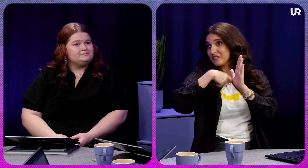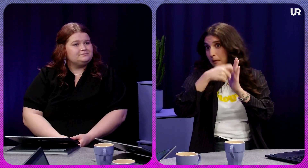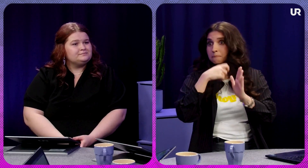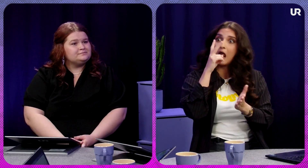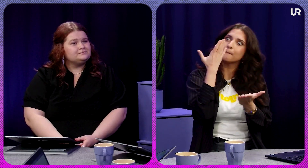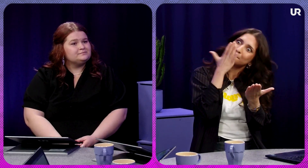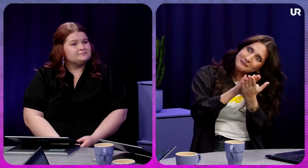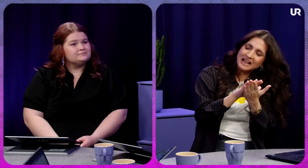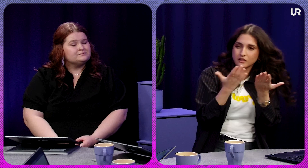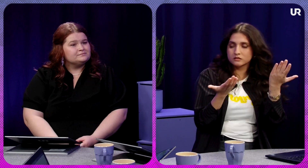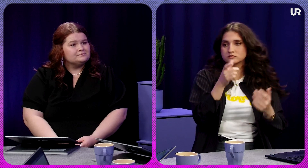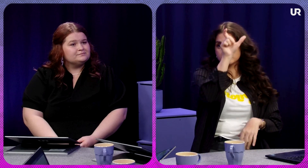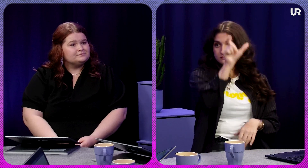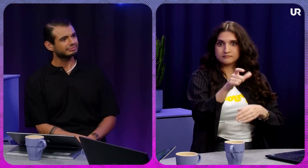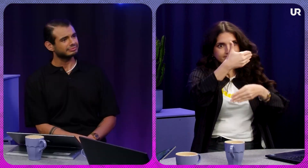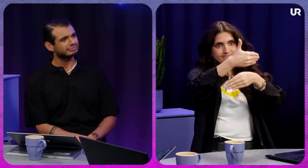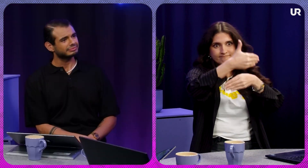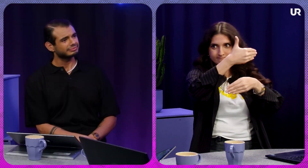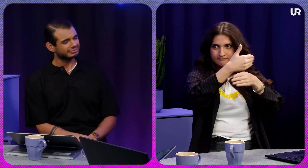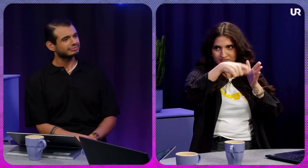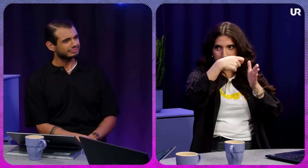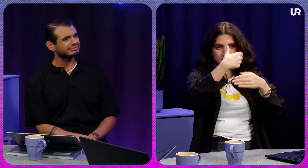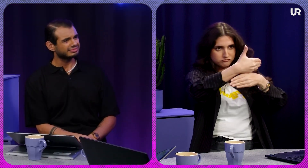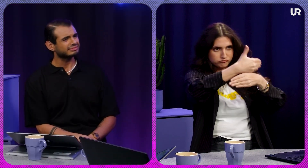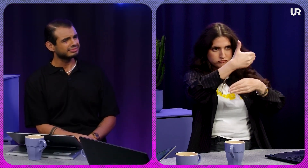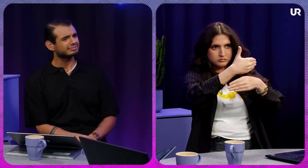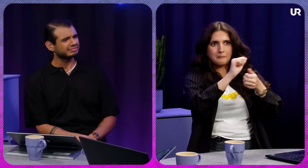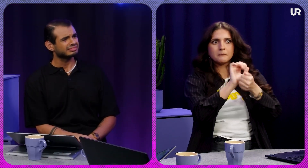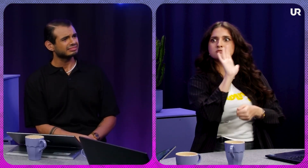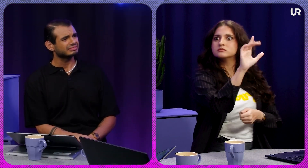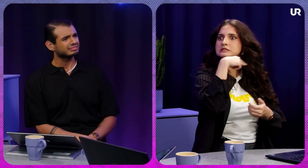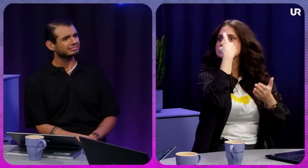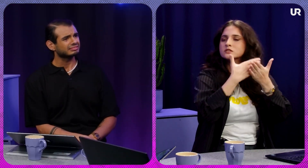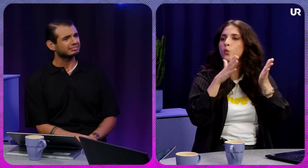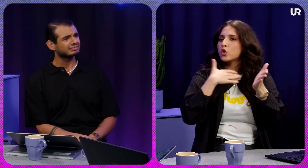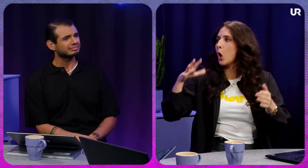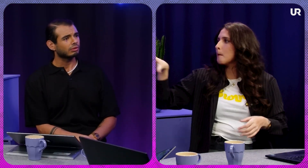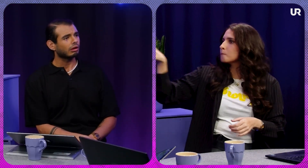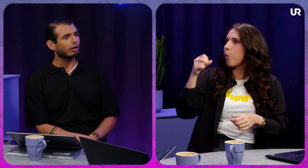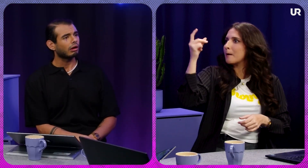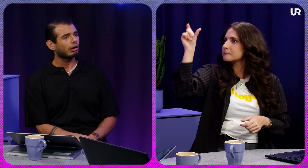det i filmer eller bilder, har aktören inte sitt riktiga ansikte utan har fått ett annat ansikte-